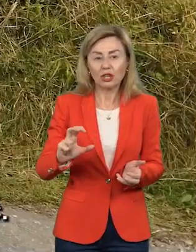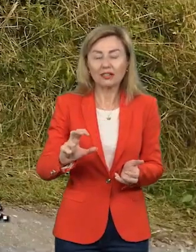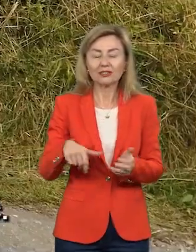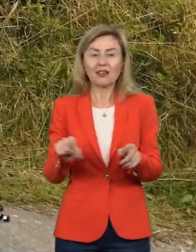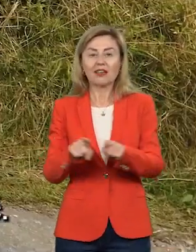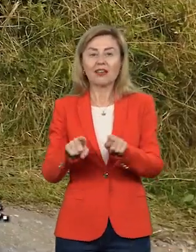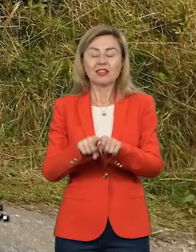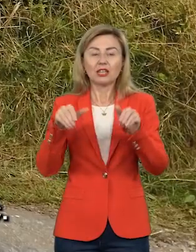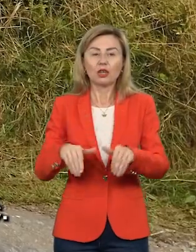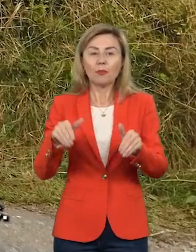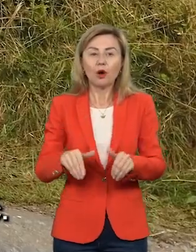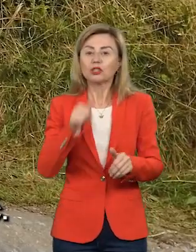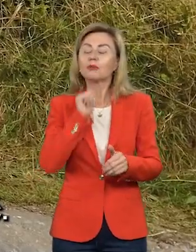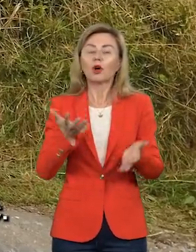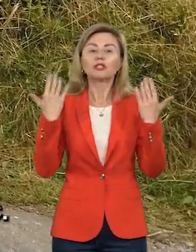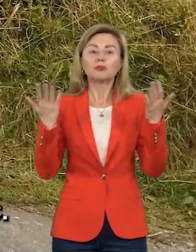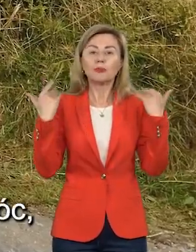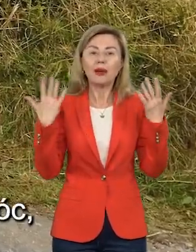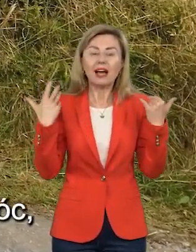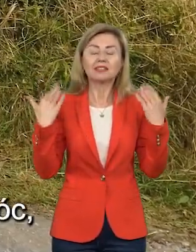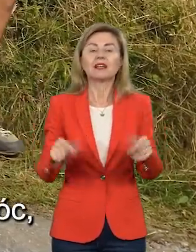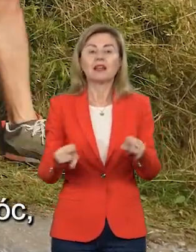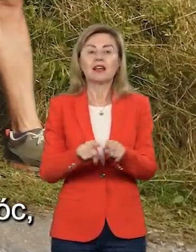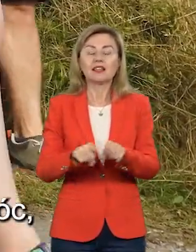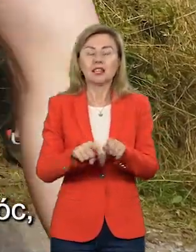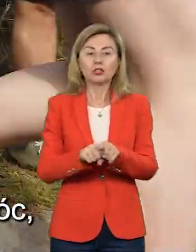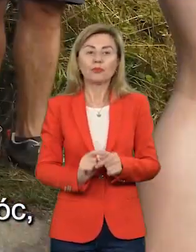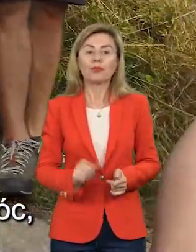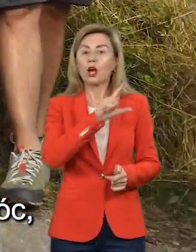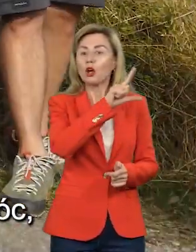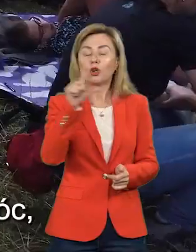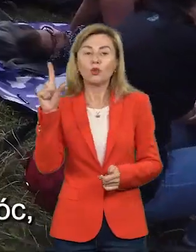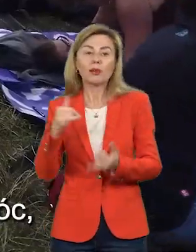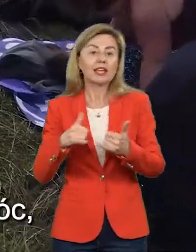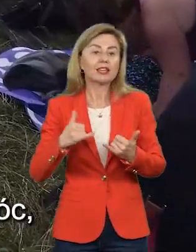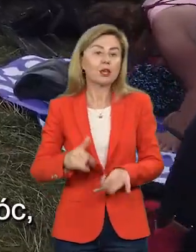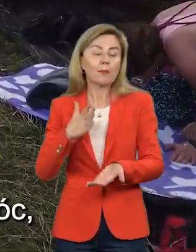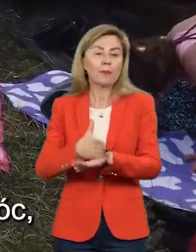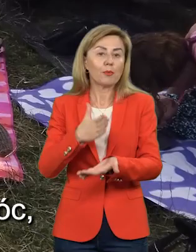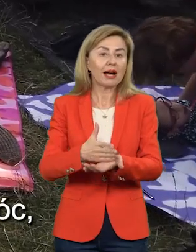Można się przejść na spacer, zrelaksować się i schudnąć. Lubię ludziom pomagać, na tyle, na ile mogę, potrafię pomóc,